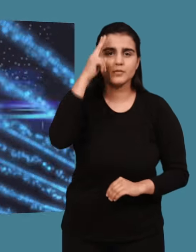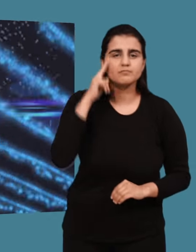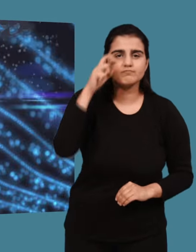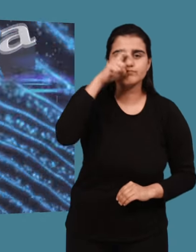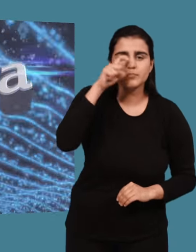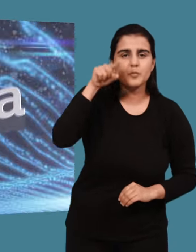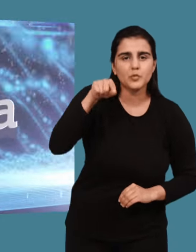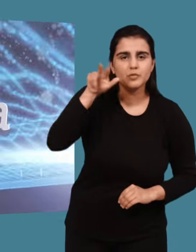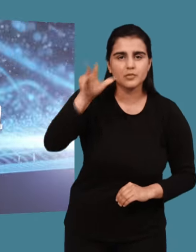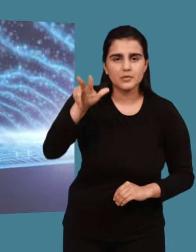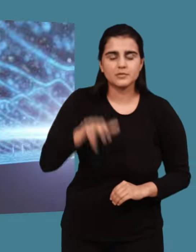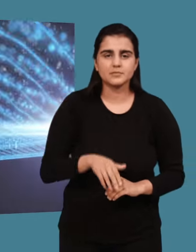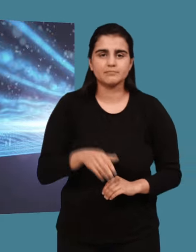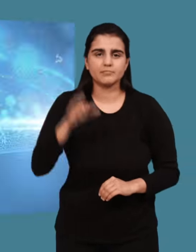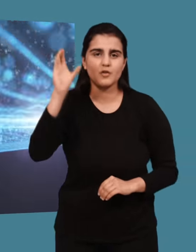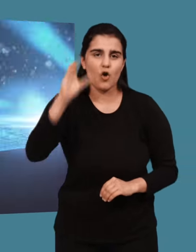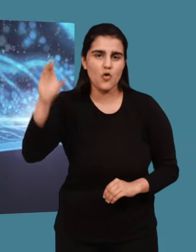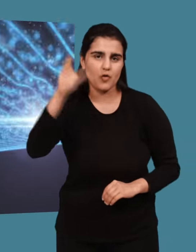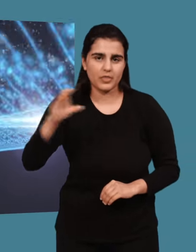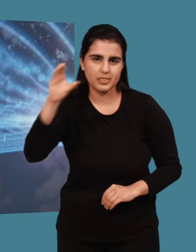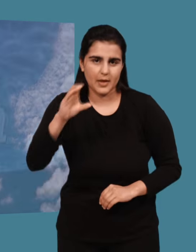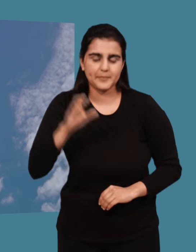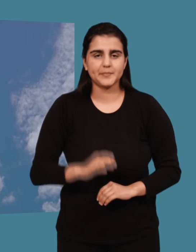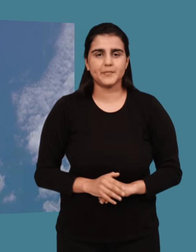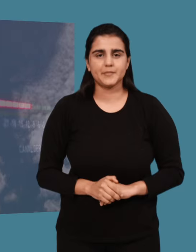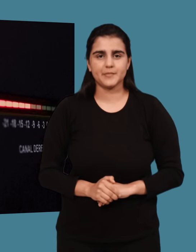FM 97.3 Concordia.